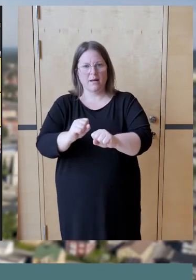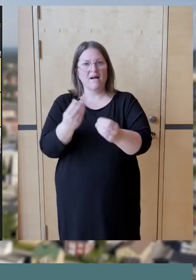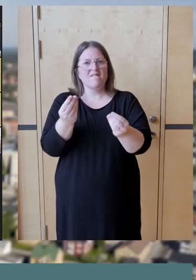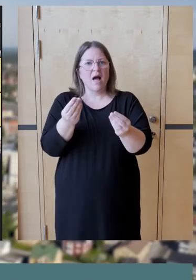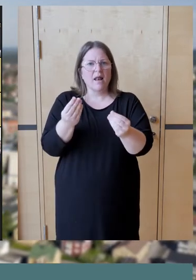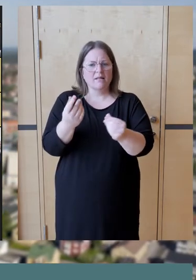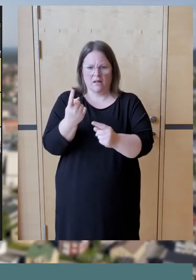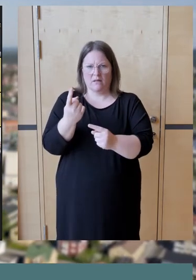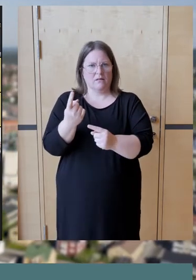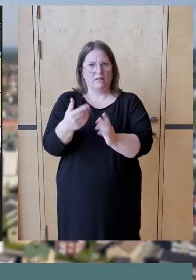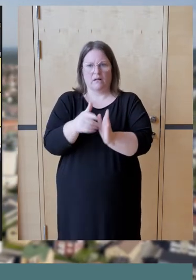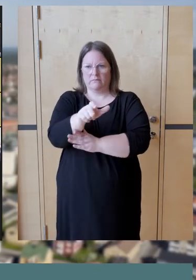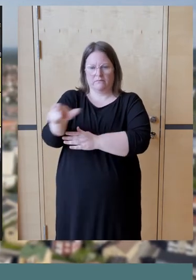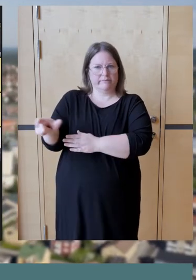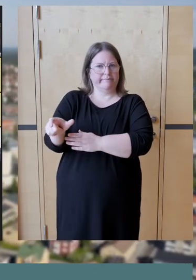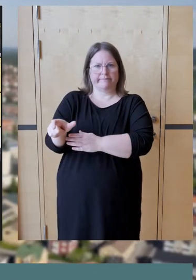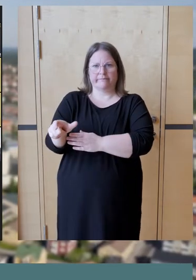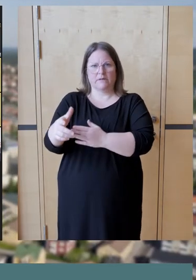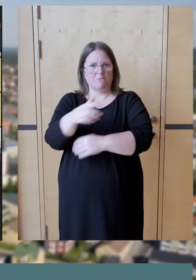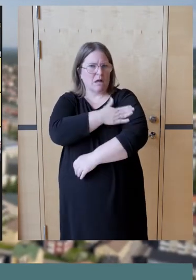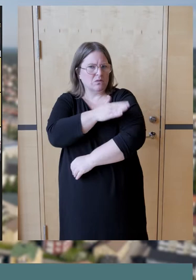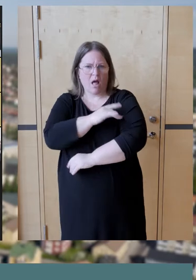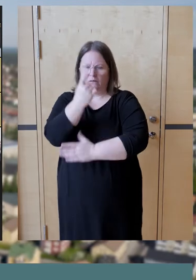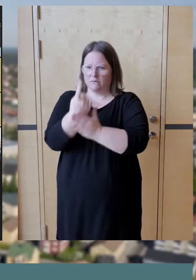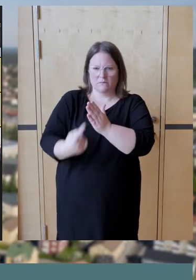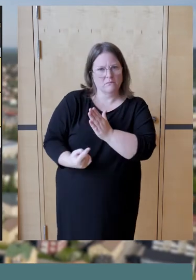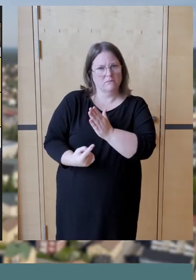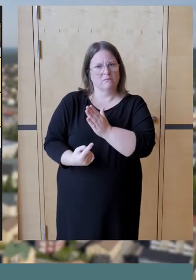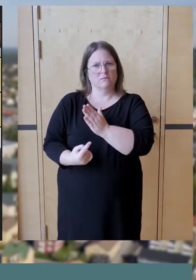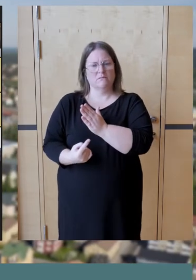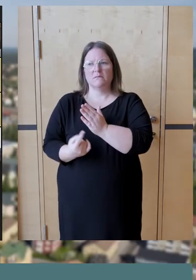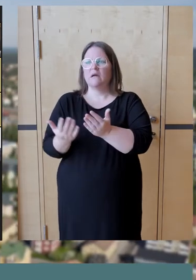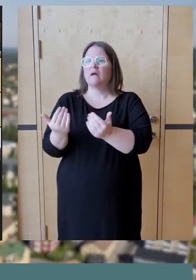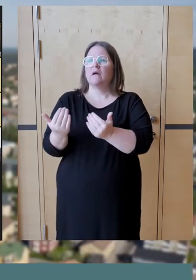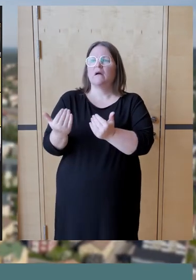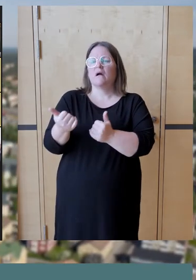Arbetsmiljö för personalen nedläggning av mindre efterfrågan på lägenheter utanför centrala Skellefteå med